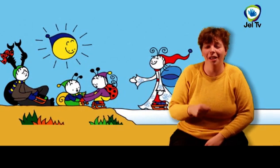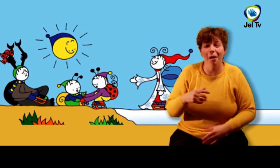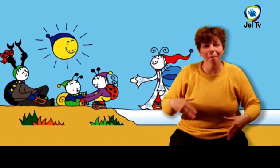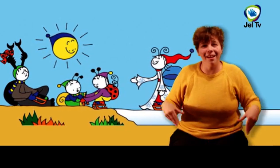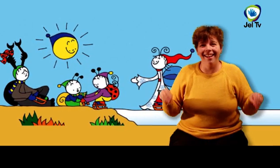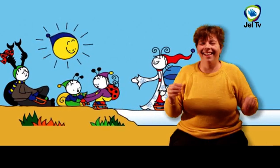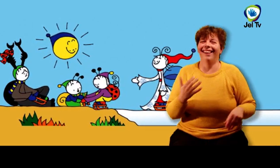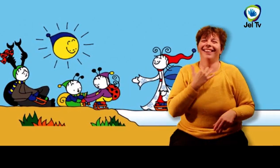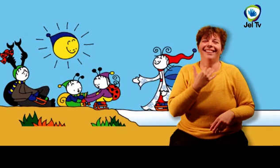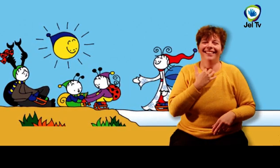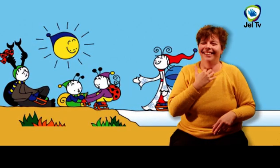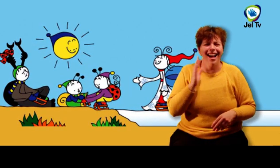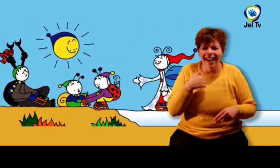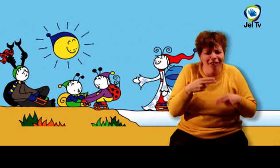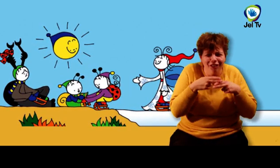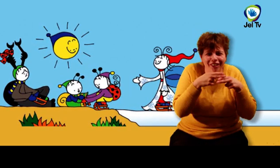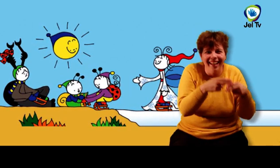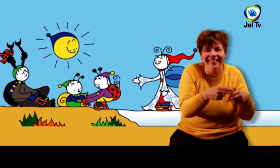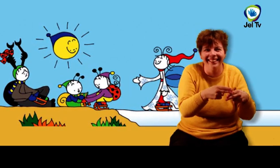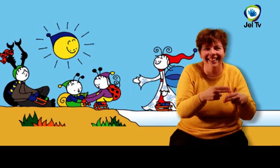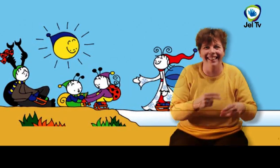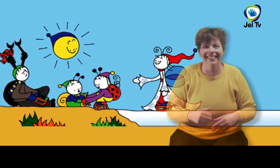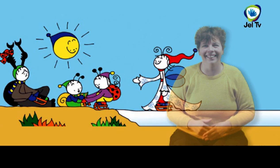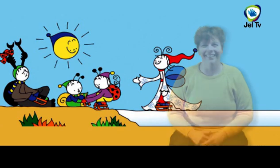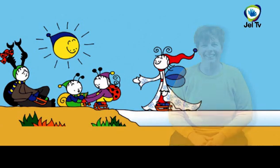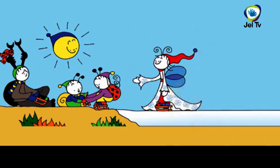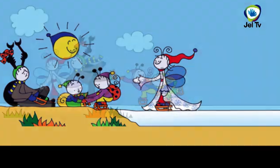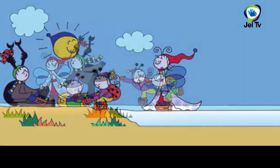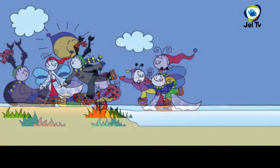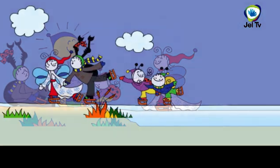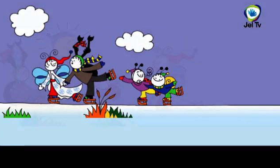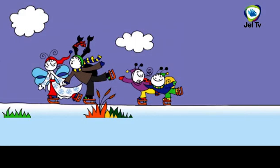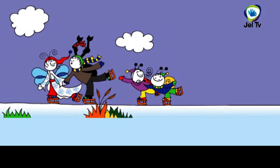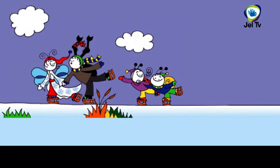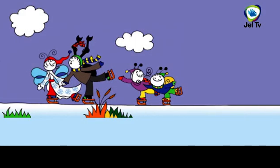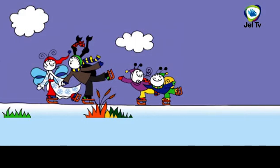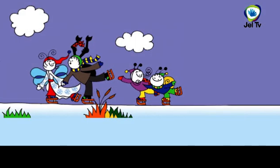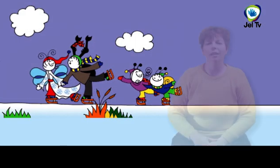Ugyan, ugyan, majd segítek!- mosolygott Milla.